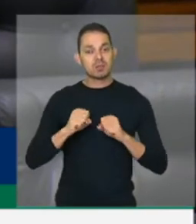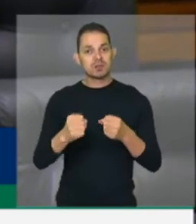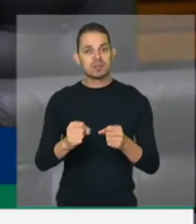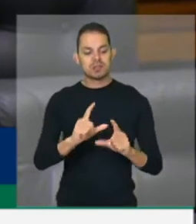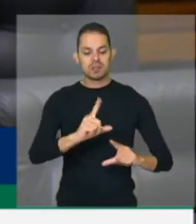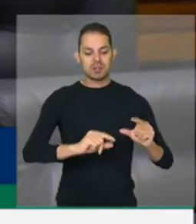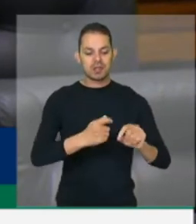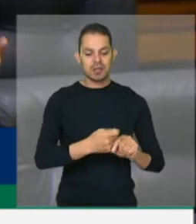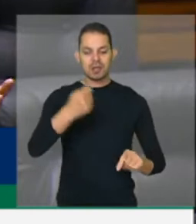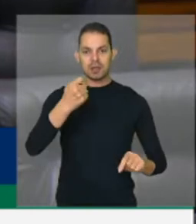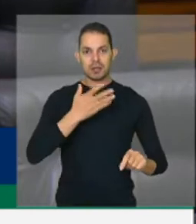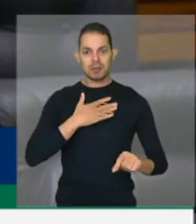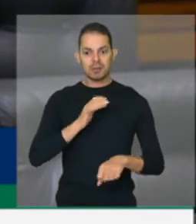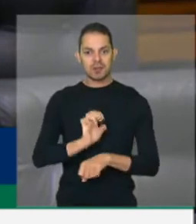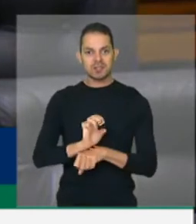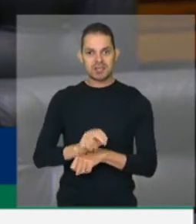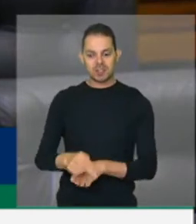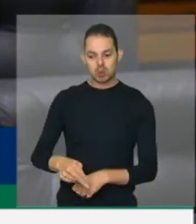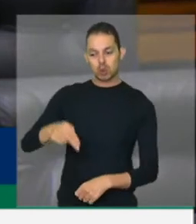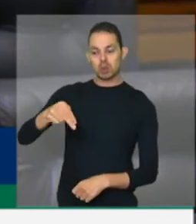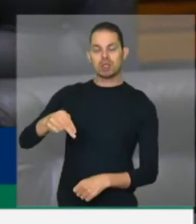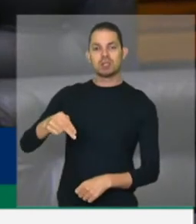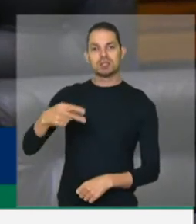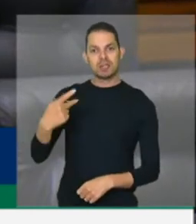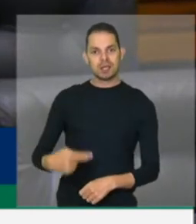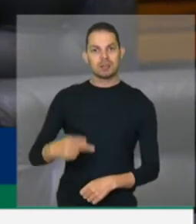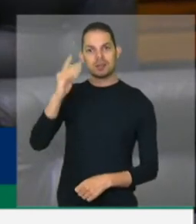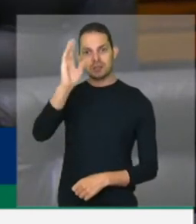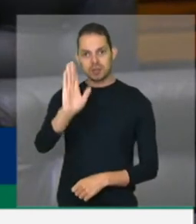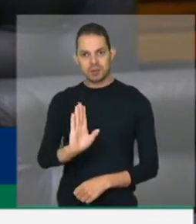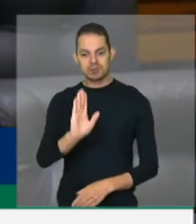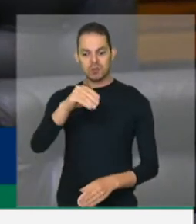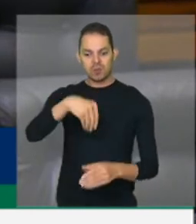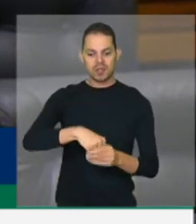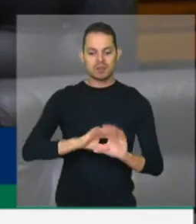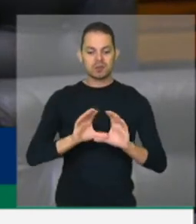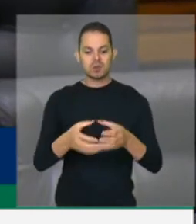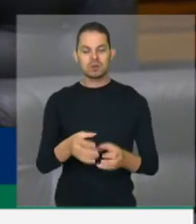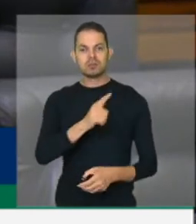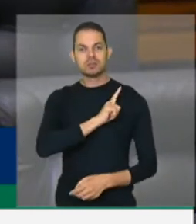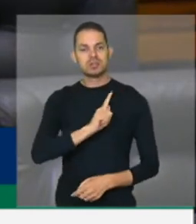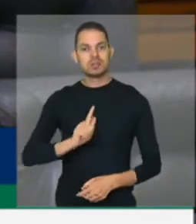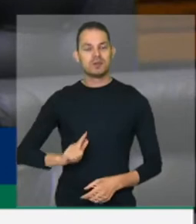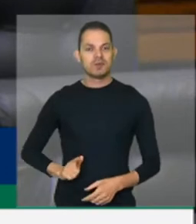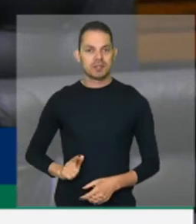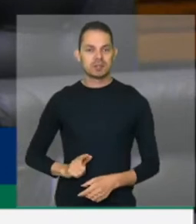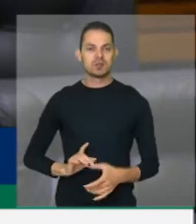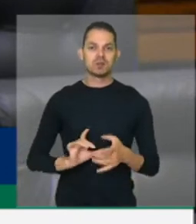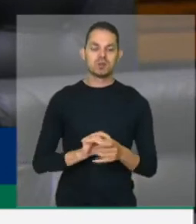ESTADO DO ACRE QUE ESTÁ NO NORTE DO BRASIL PUDESSE ENTRAR NESSE GRUPO DE GOVERNADORES DO CONSÓRCIO DO NORDESTE PARA A